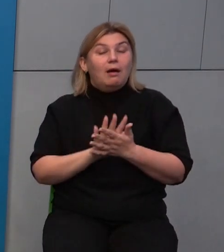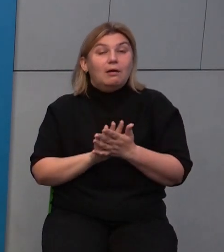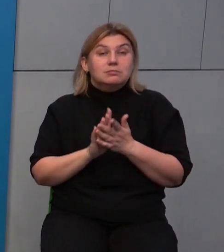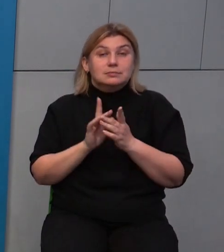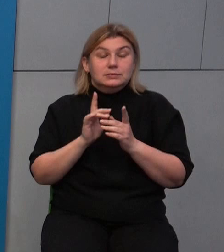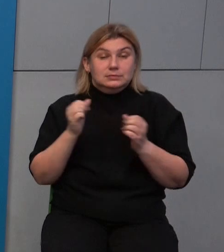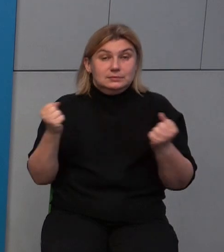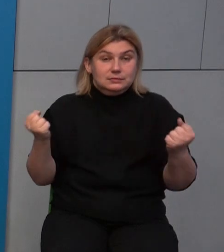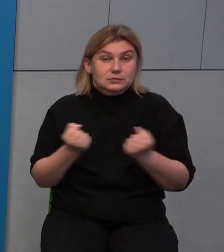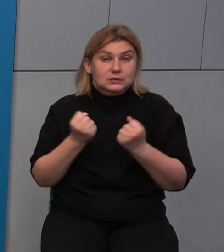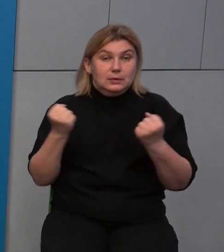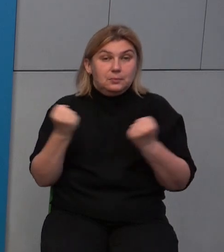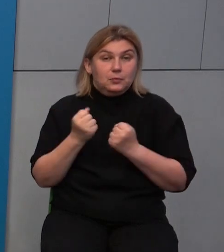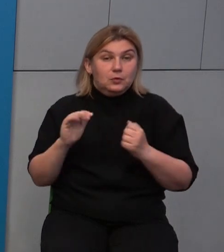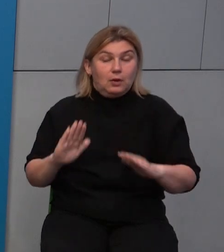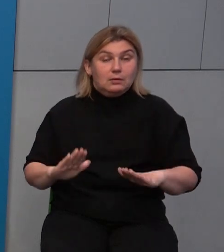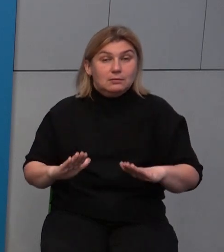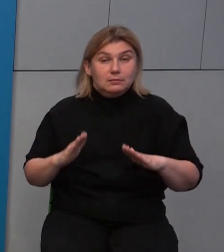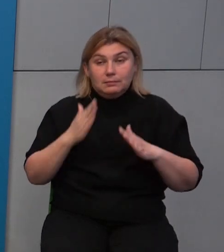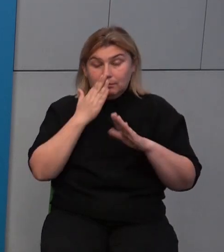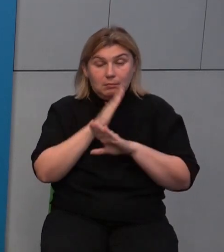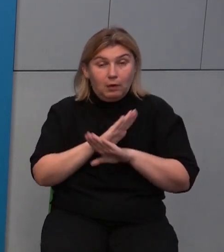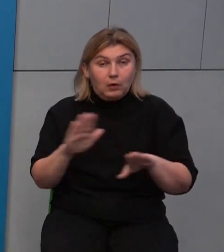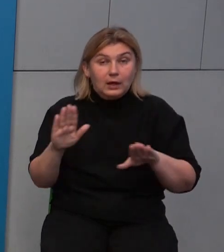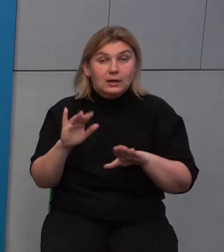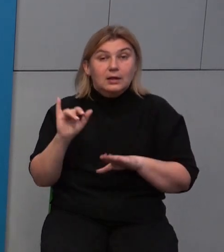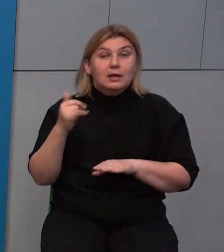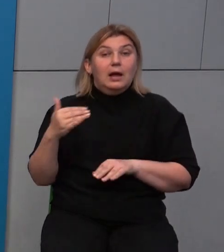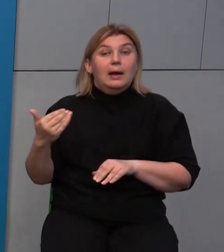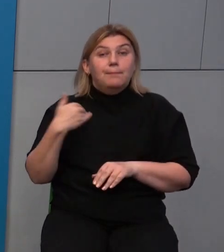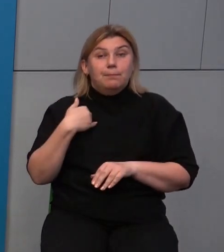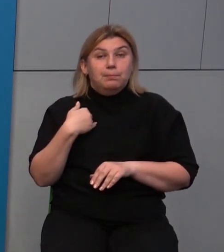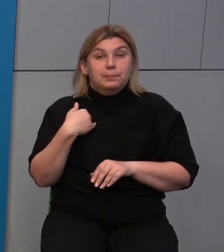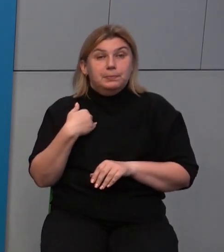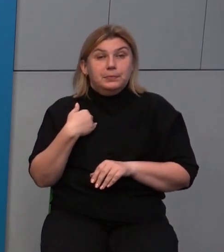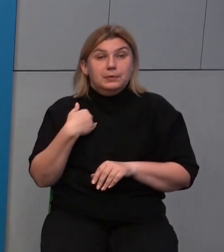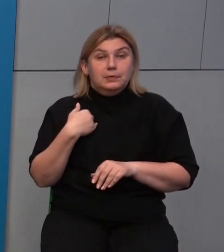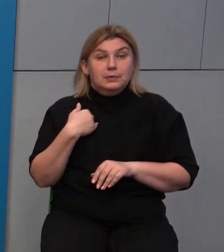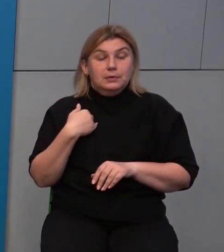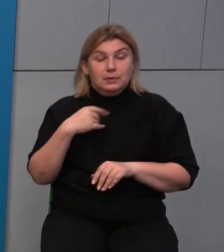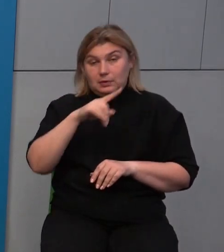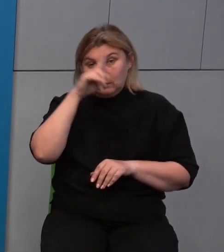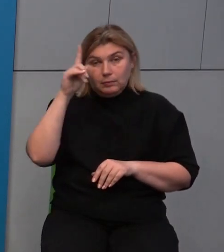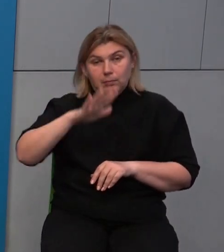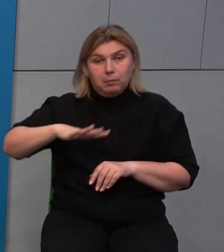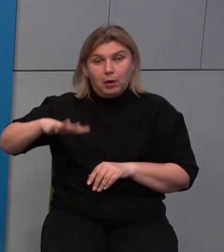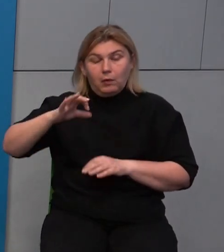bardzo mocno oddać to, jaki był, zarówno społeczny czy historyczny